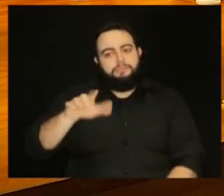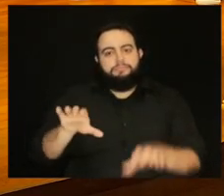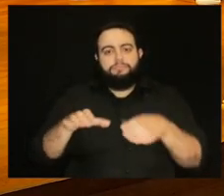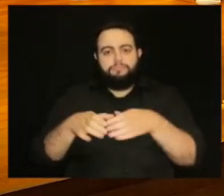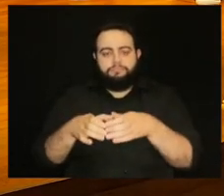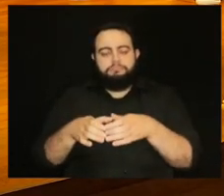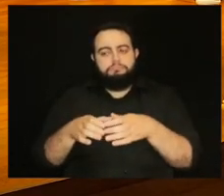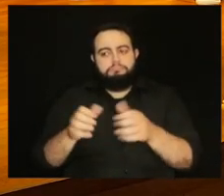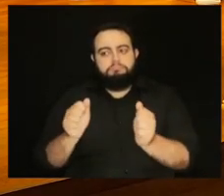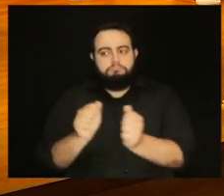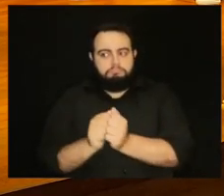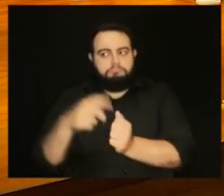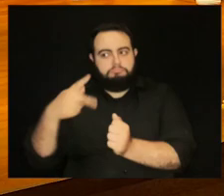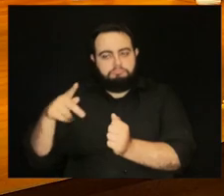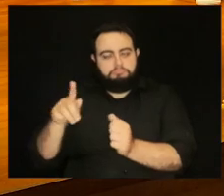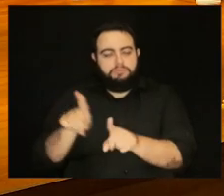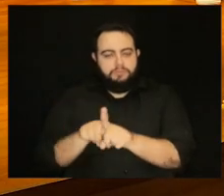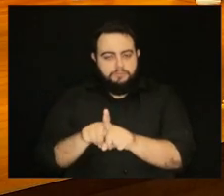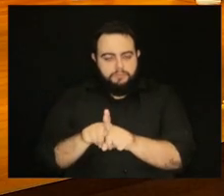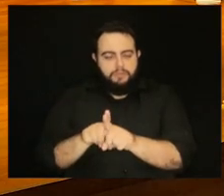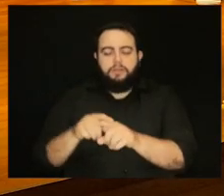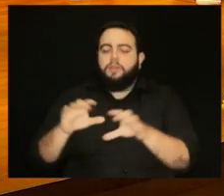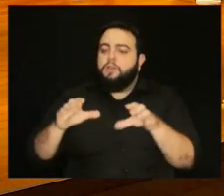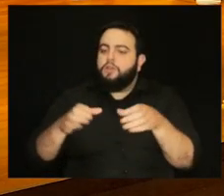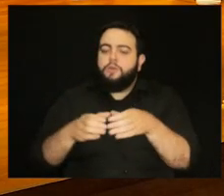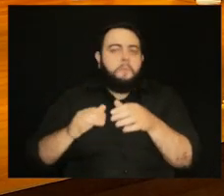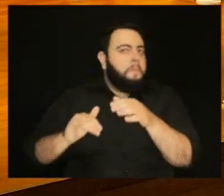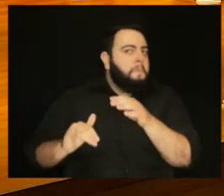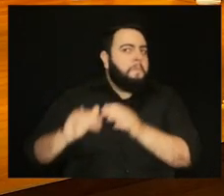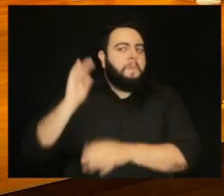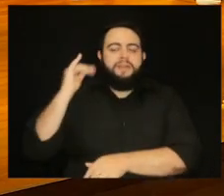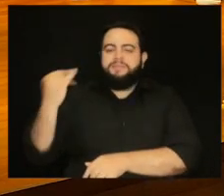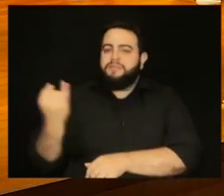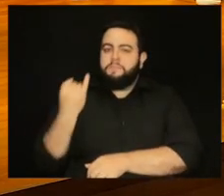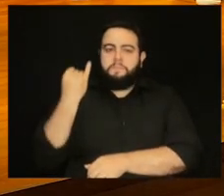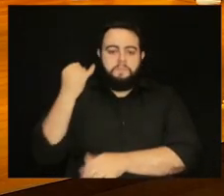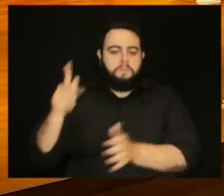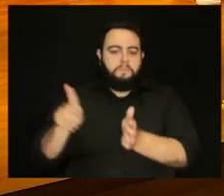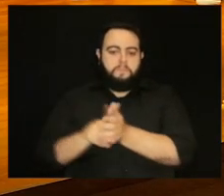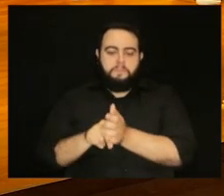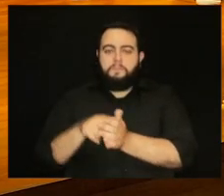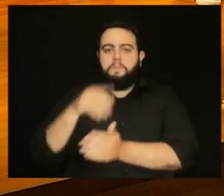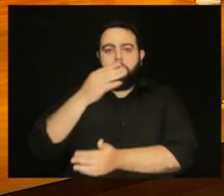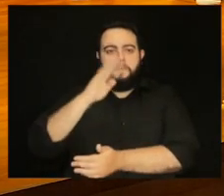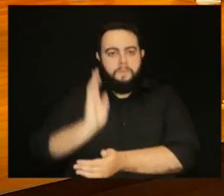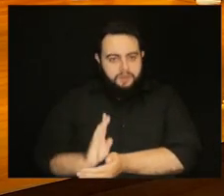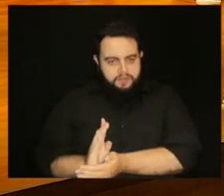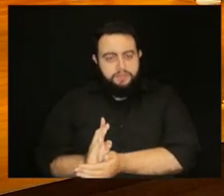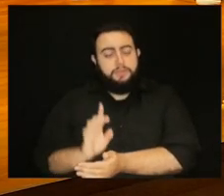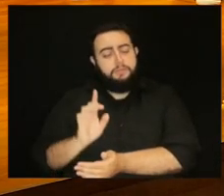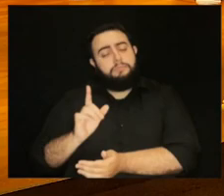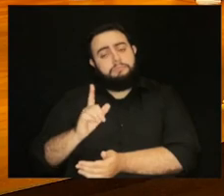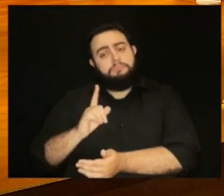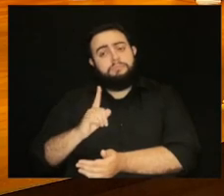era o grupo de música mais importante do Brasil que era um regional com flauta, cavaquinho